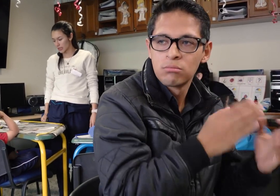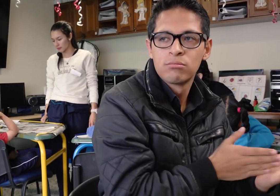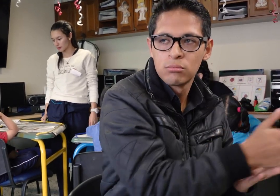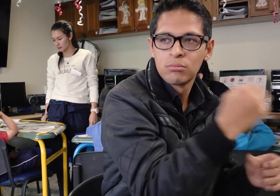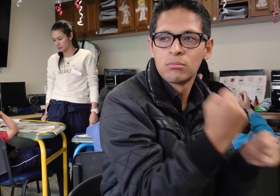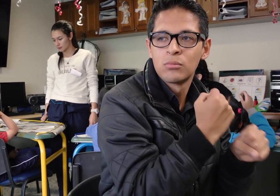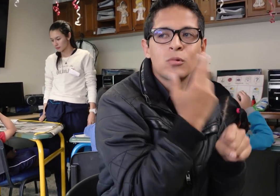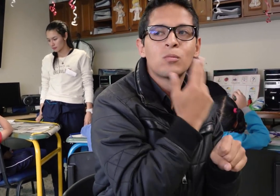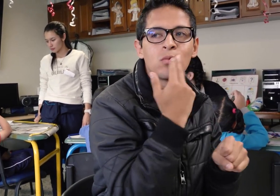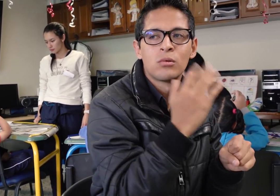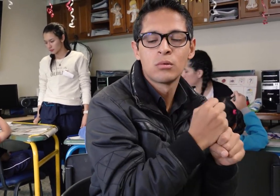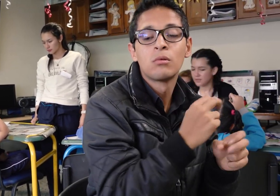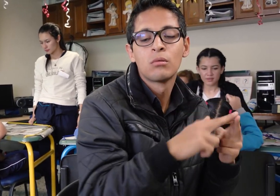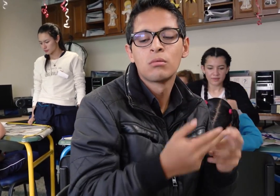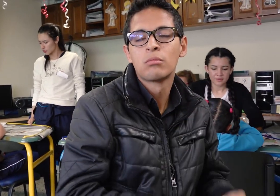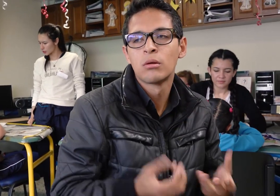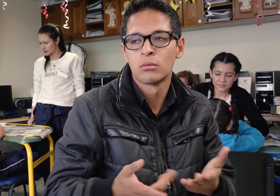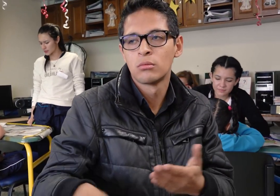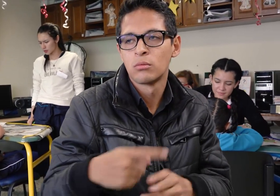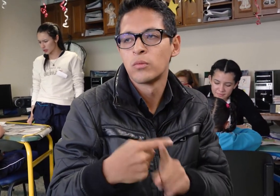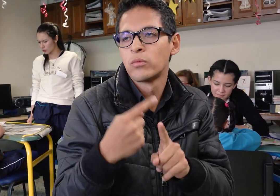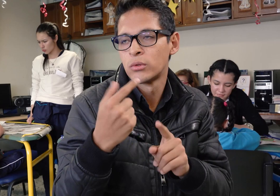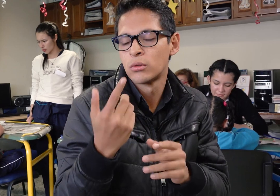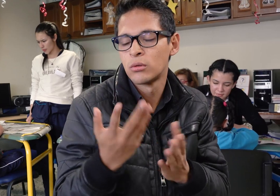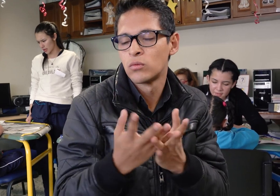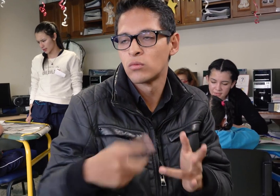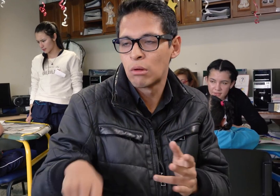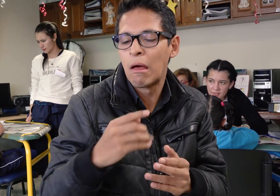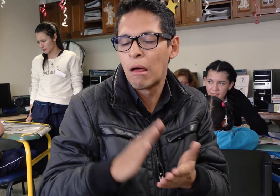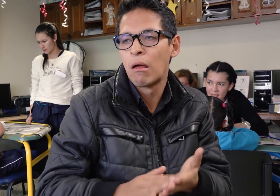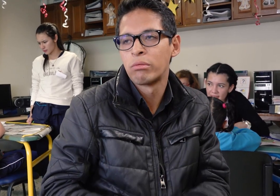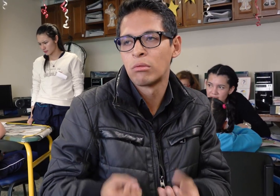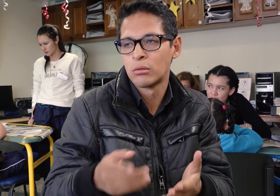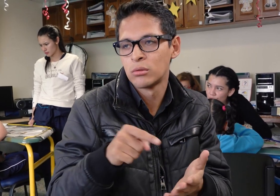un gran compromiso de conocimiento para aportar mas